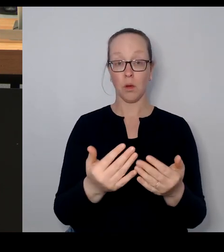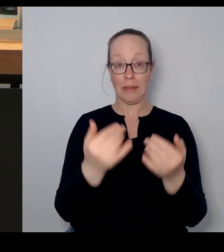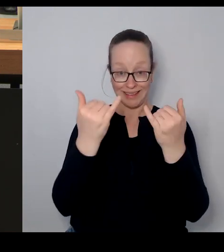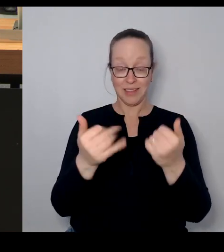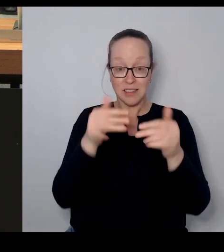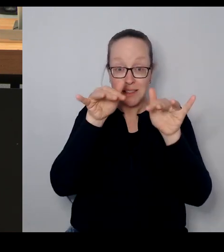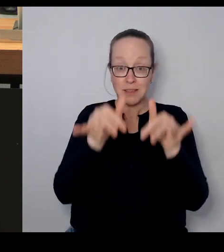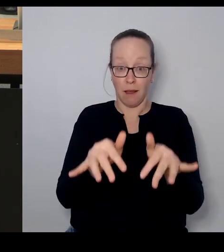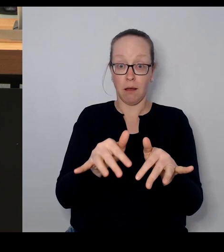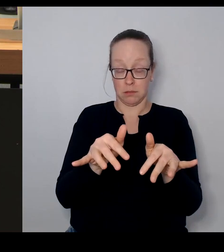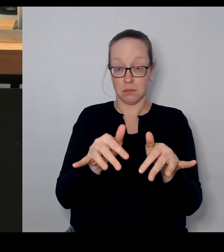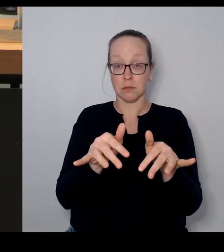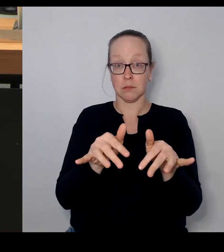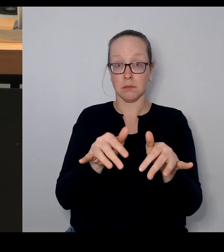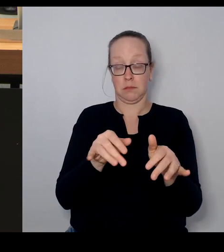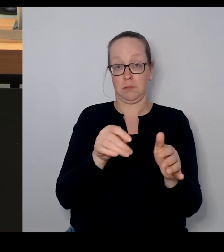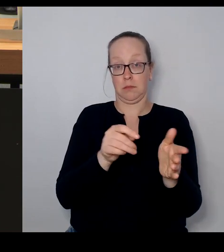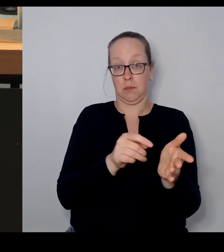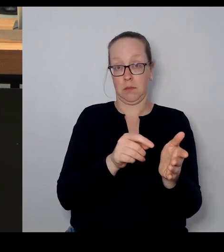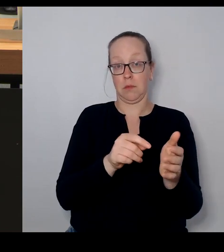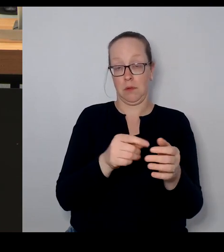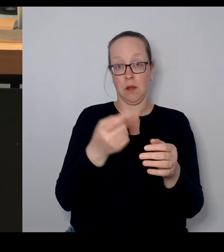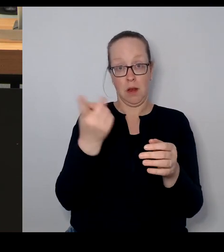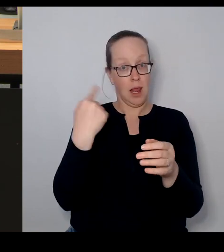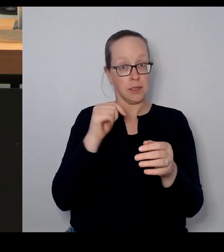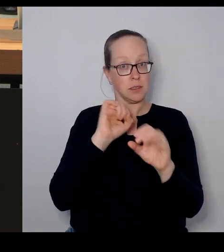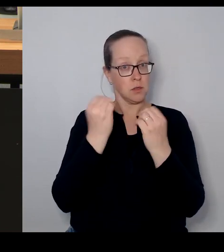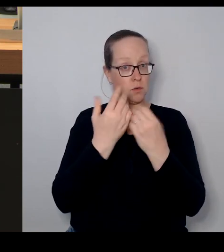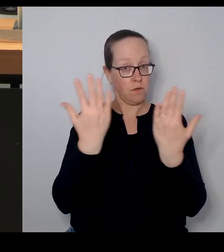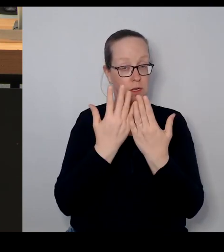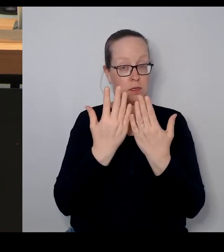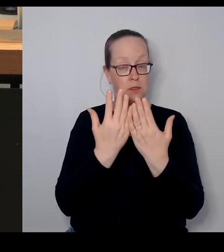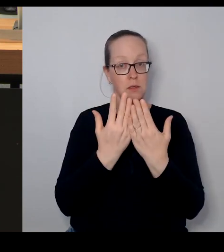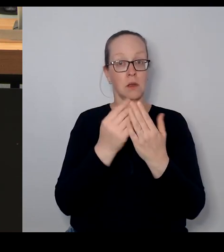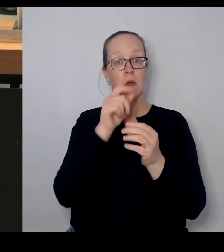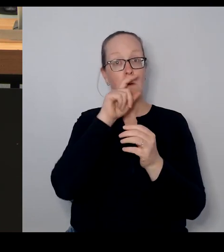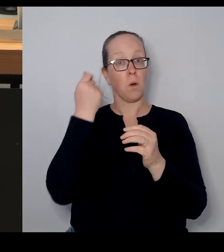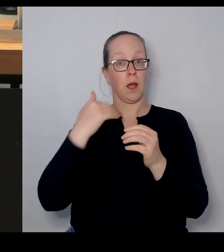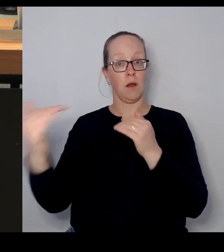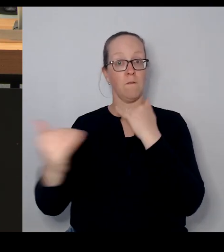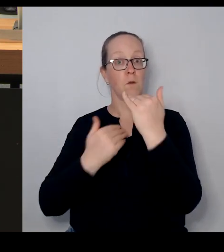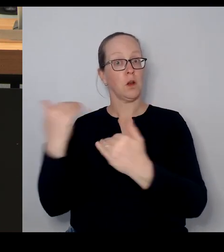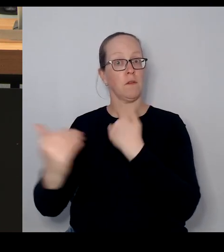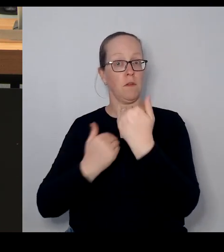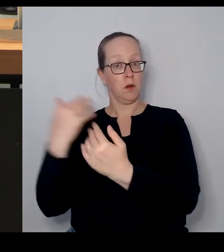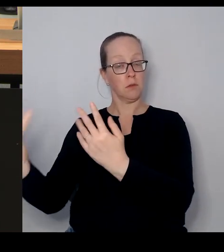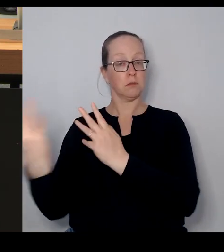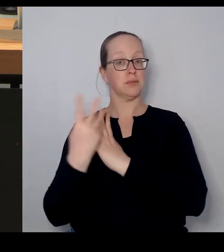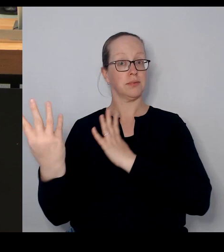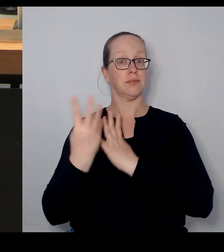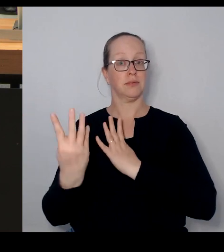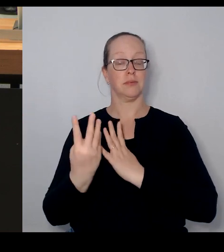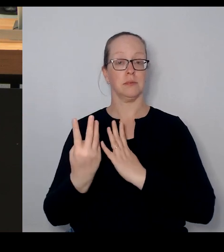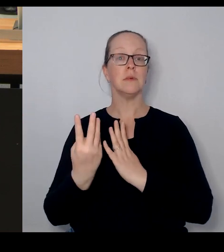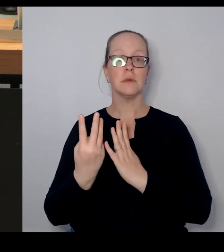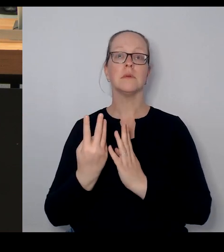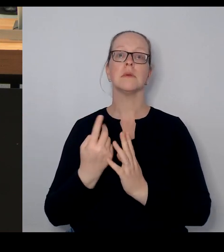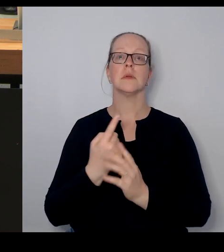der aus der Ukraine. Sie wollen nicht ausreichend Unterkünfte bereitstellen. Das haben meine Vorrednerinnen und Vorredner schon gesagt.